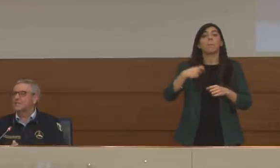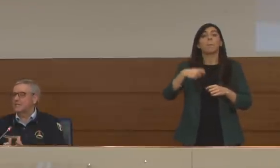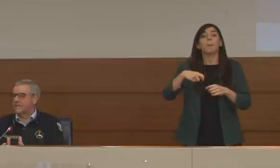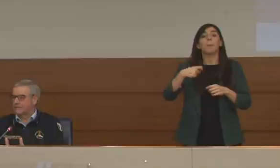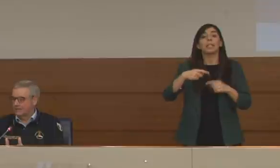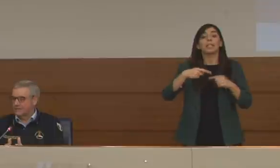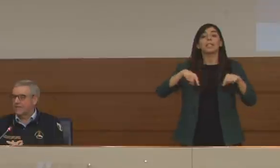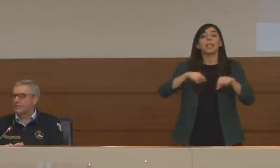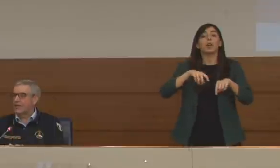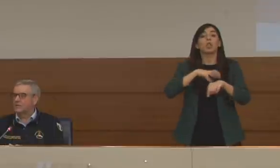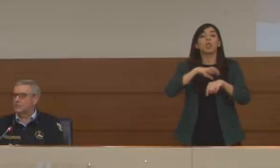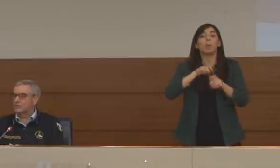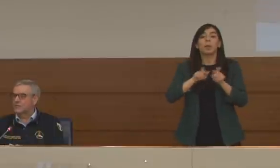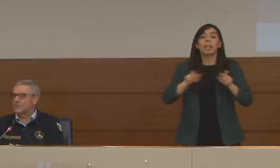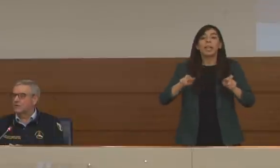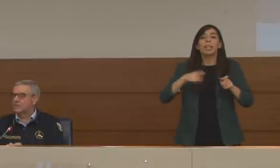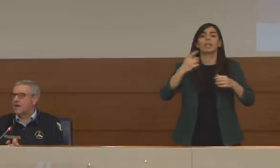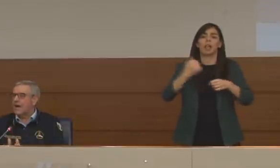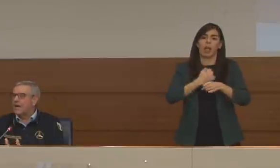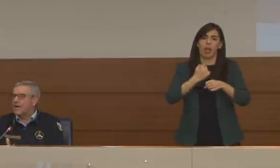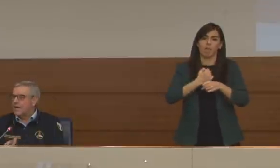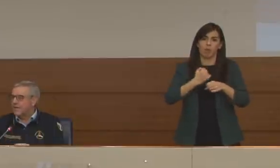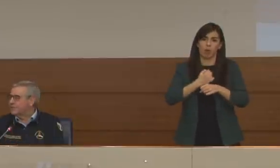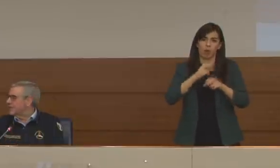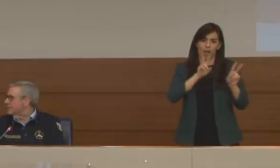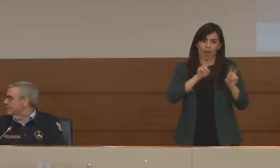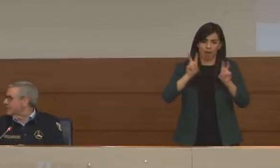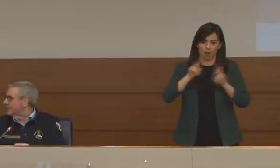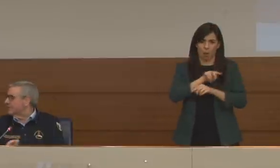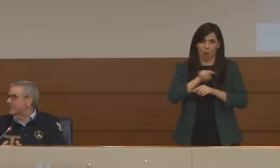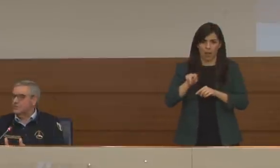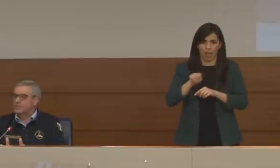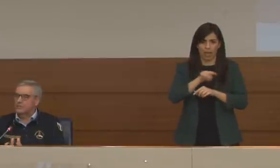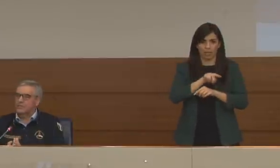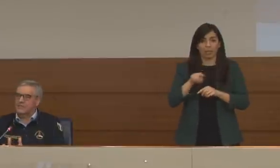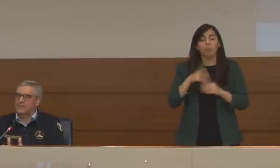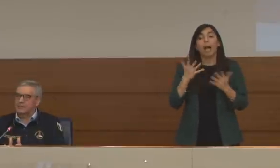sta lavorando su queste cose. Ma è evidente che la decisione sarà presa